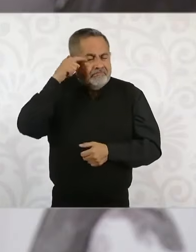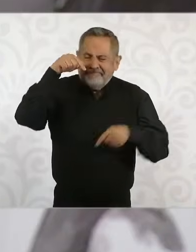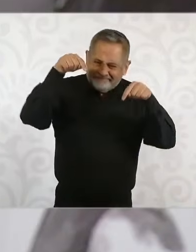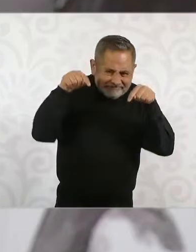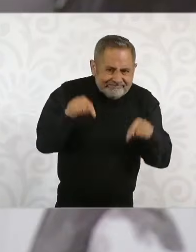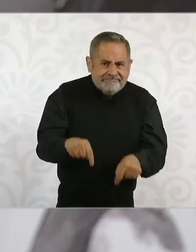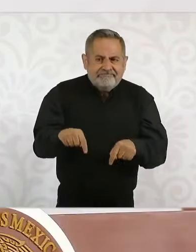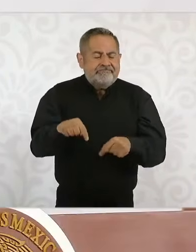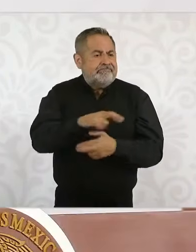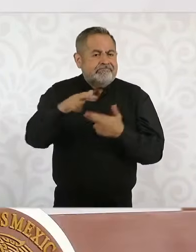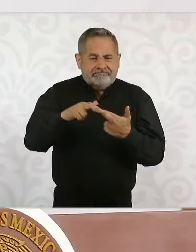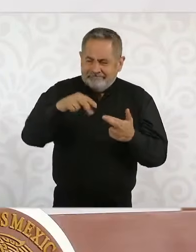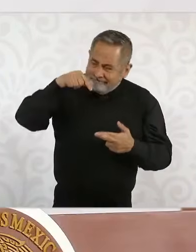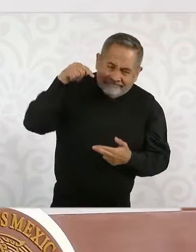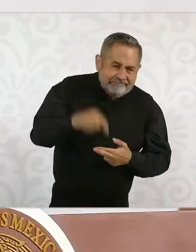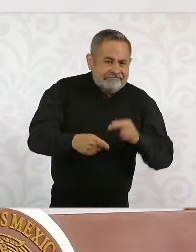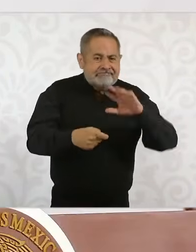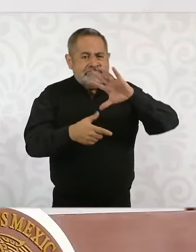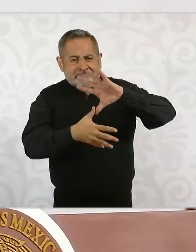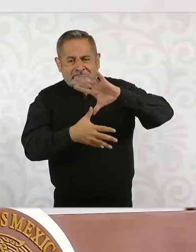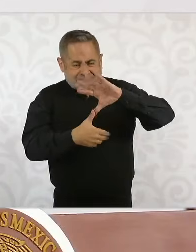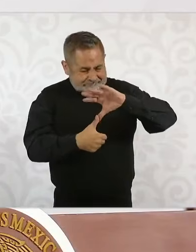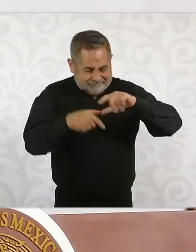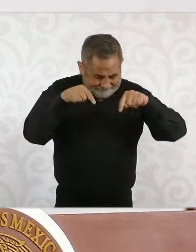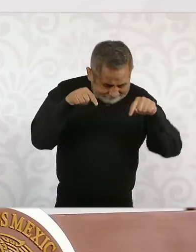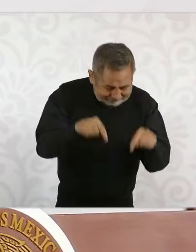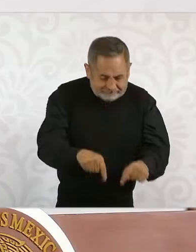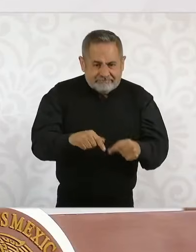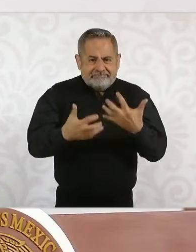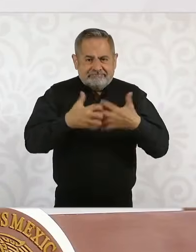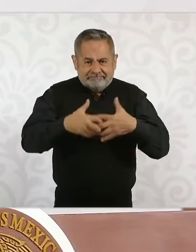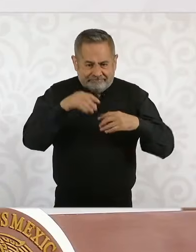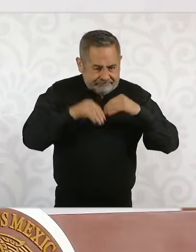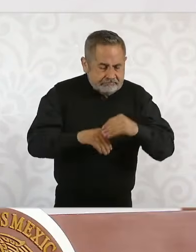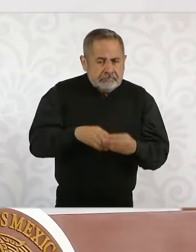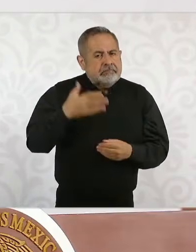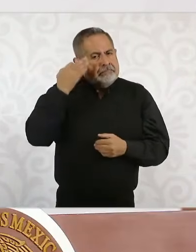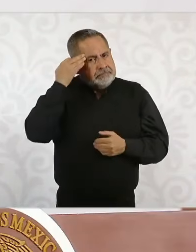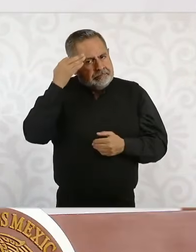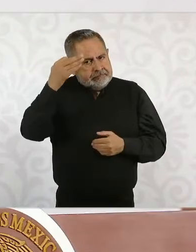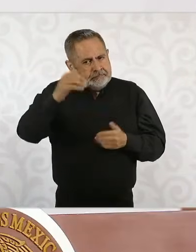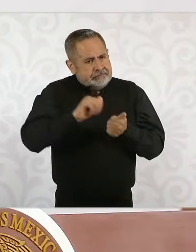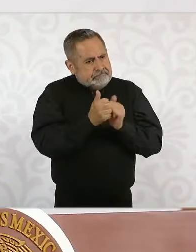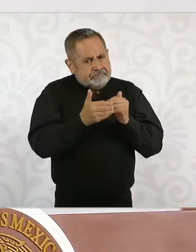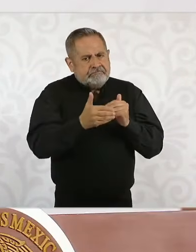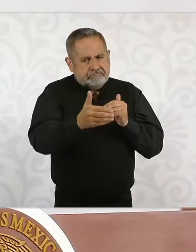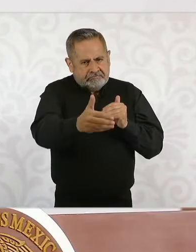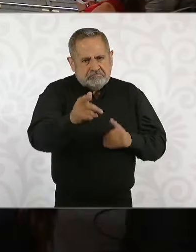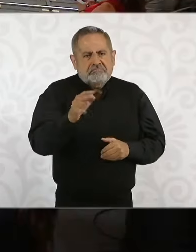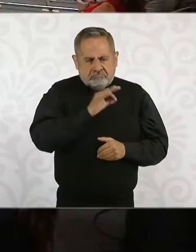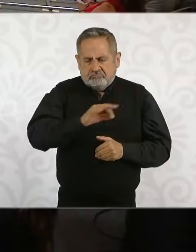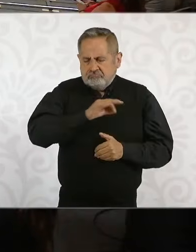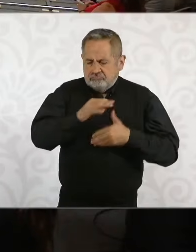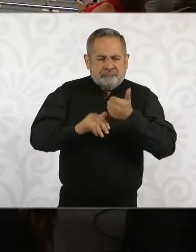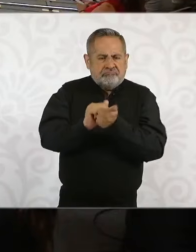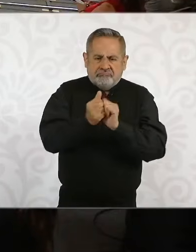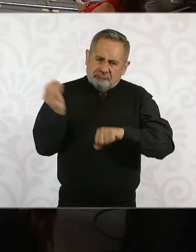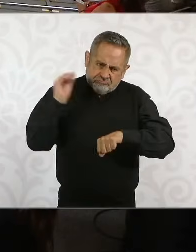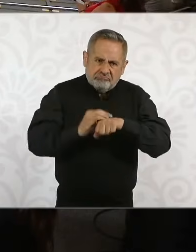en esta región del mundo una industria. Va a tomar tiempo, pero lo vamos a lograr. Muchas gracias.